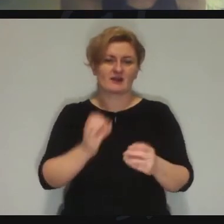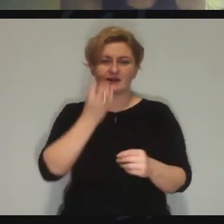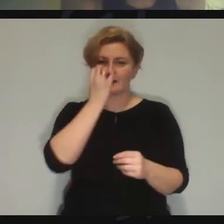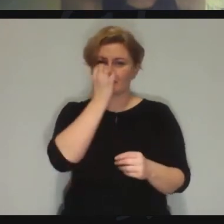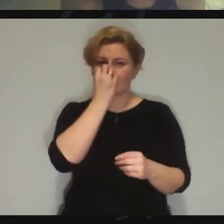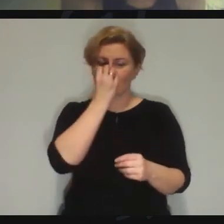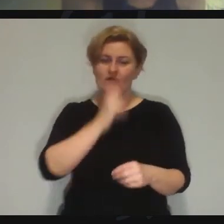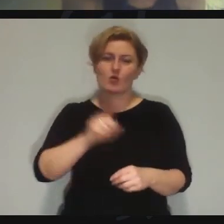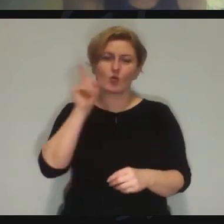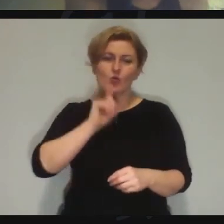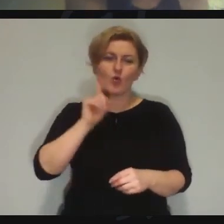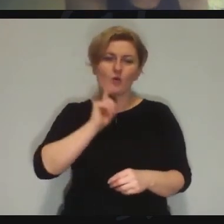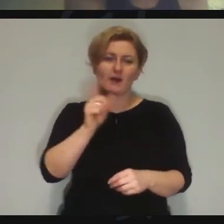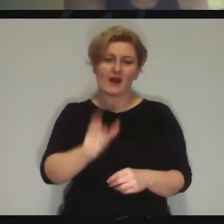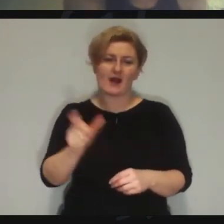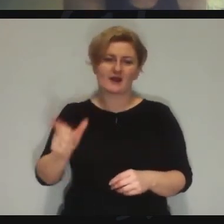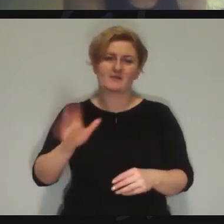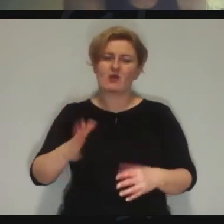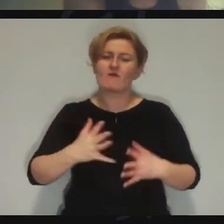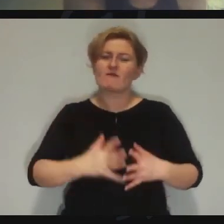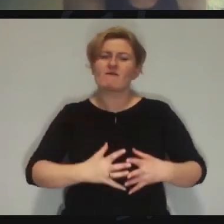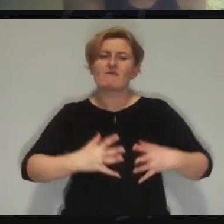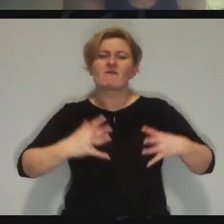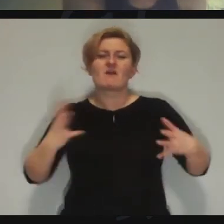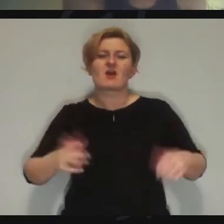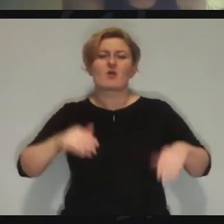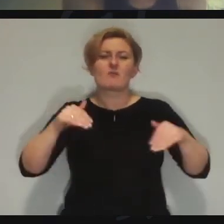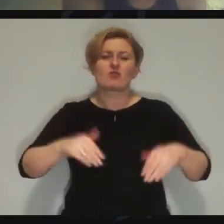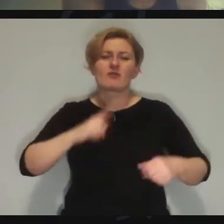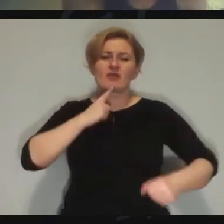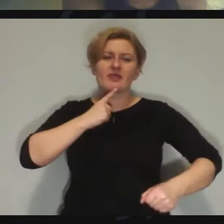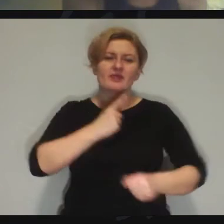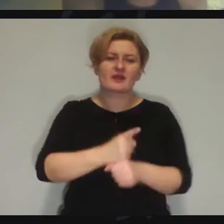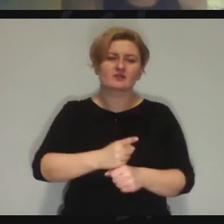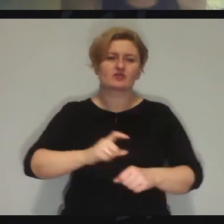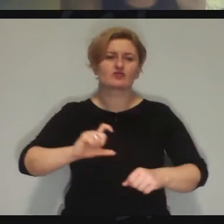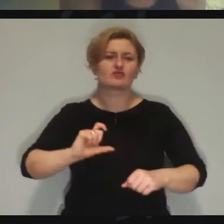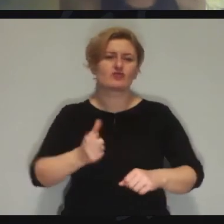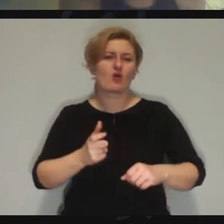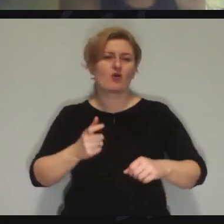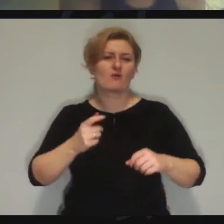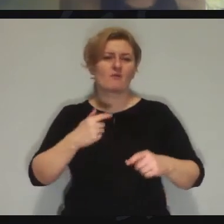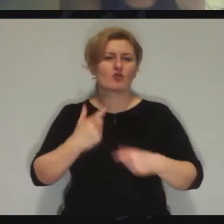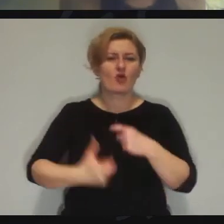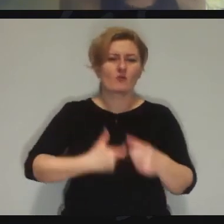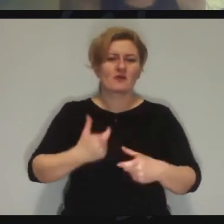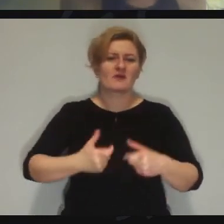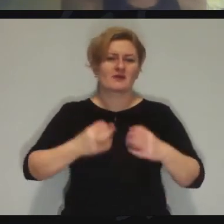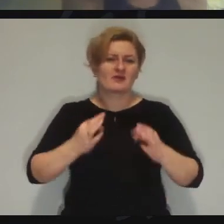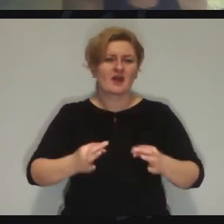Chłopcy mają ogromną możliwość decydowania o tym, co się dzieje podczas warsztatów.